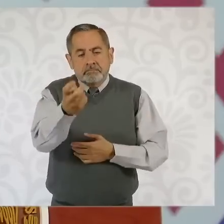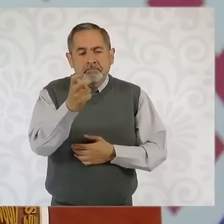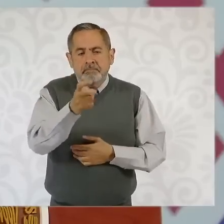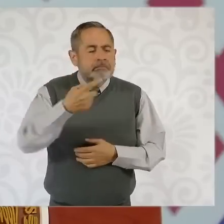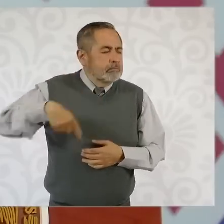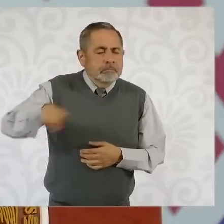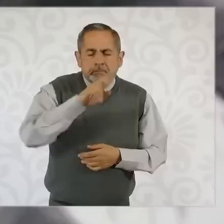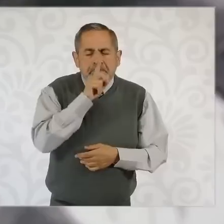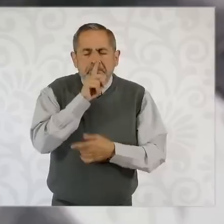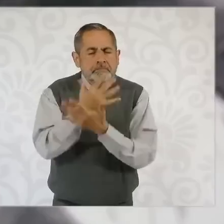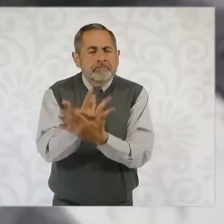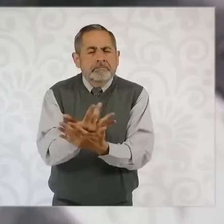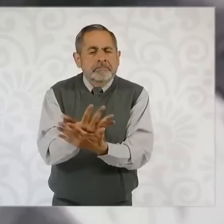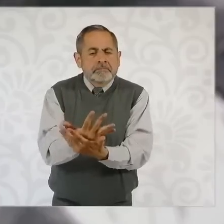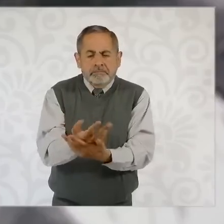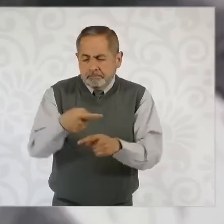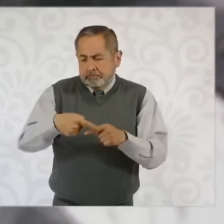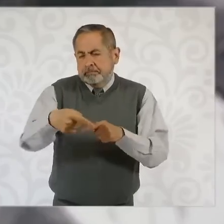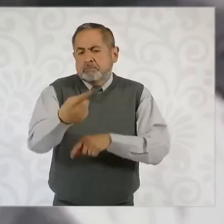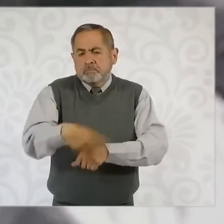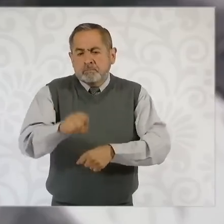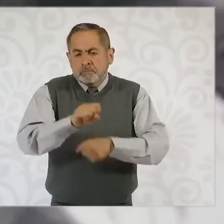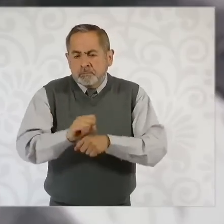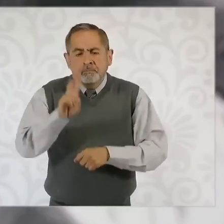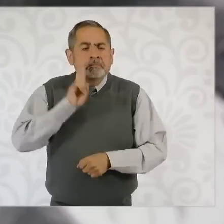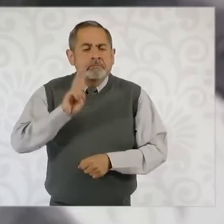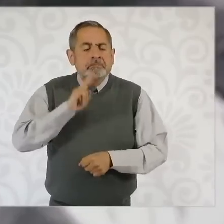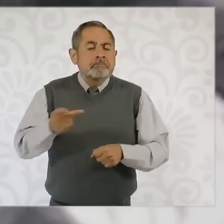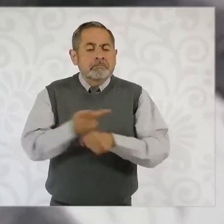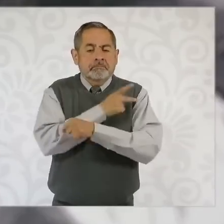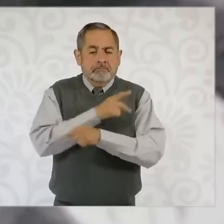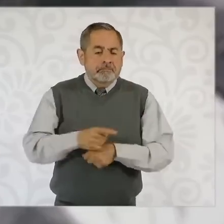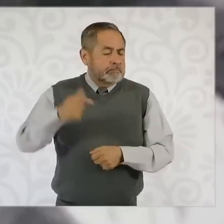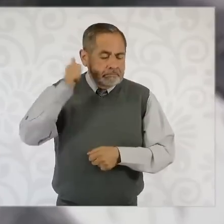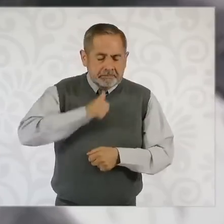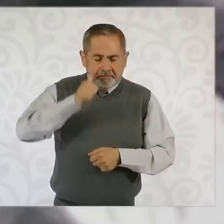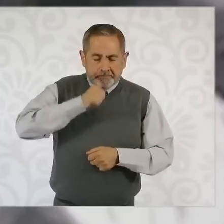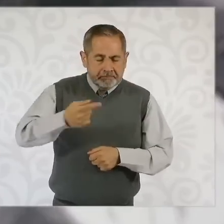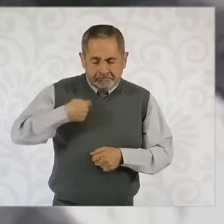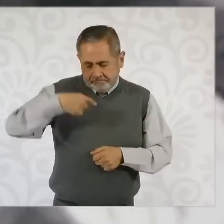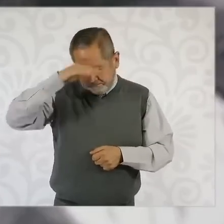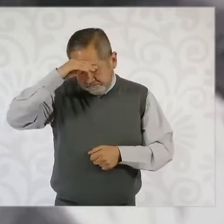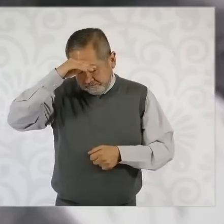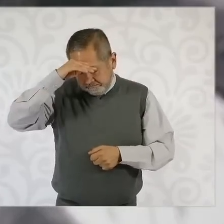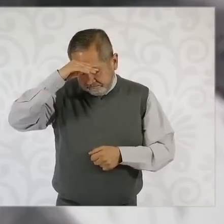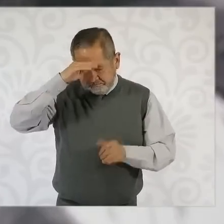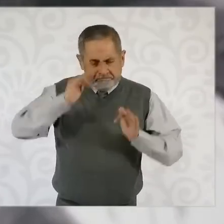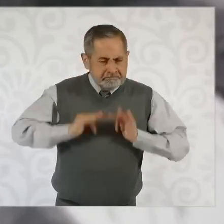esperar esta semana y la próxima yo espero como siempre que lleguemos a un buen acuerdo entre el